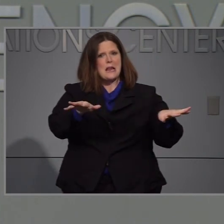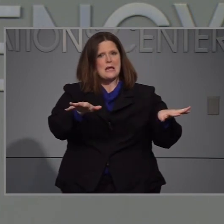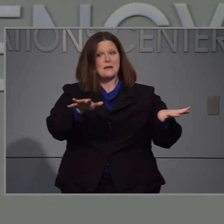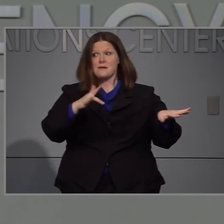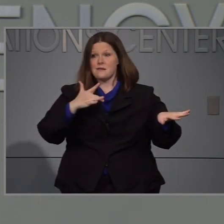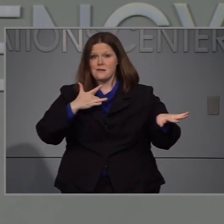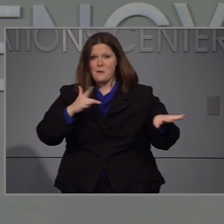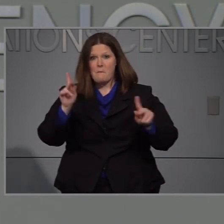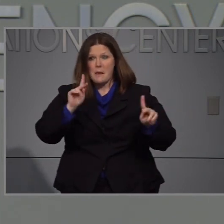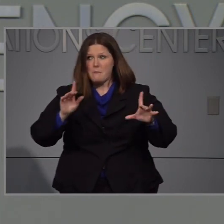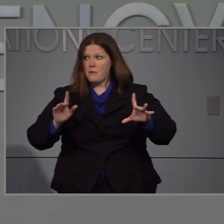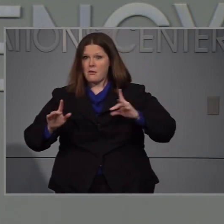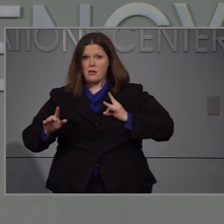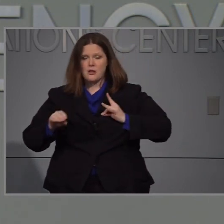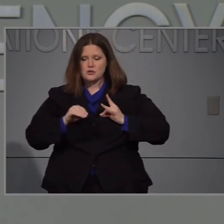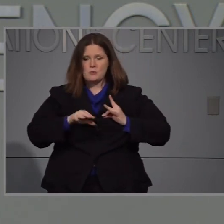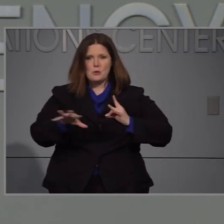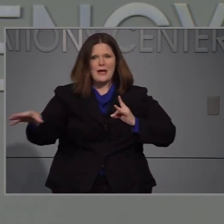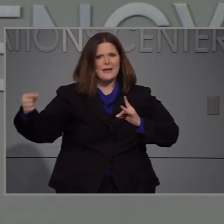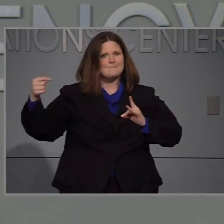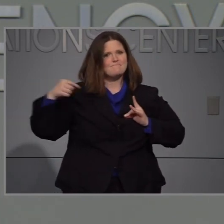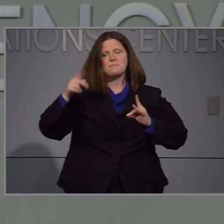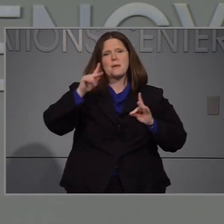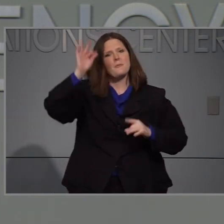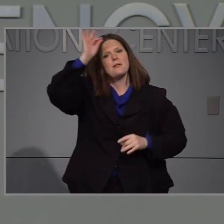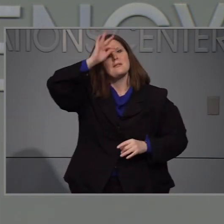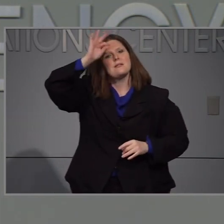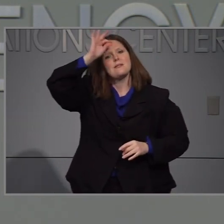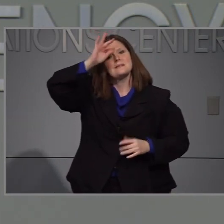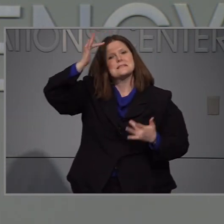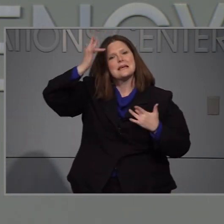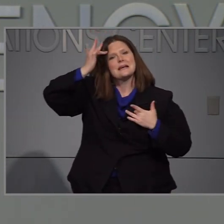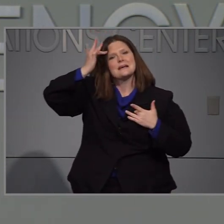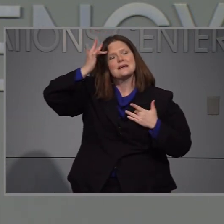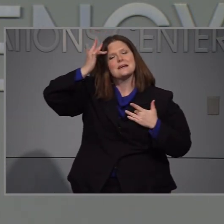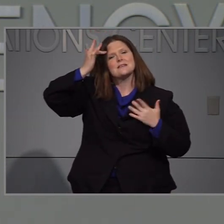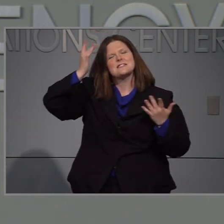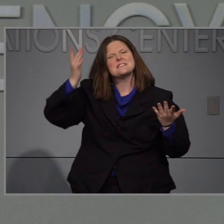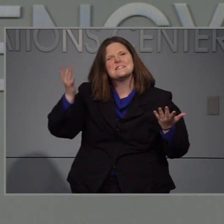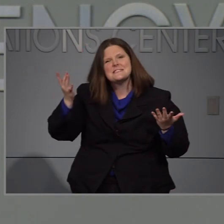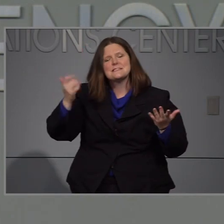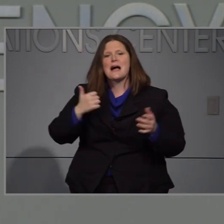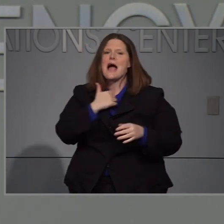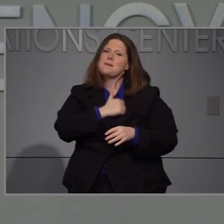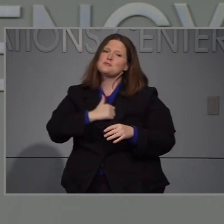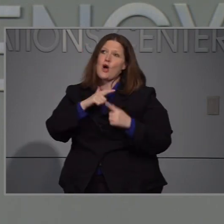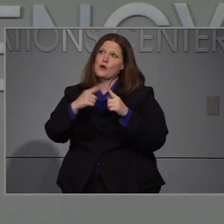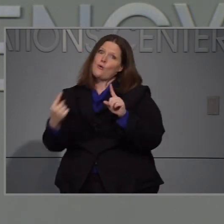Hay mucha transmisión del virus cuando la gente ni siquiera sabe que está enferma y volvemos.